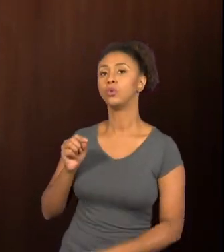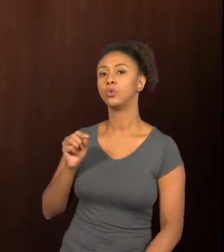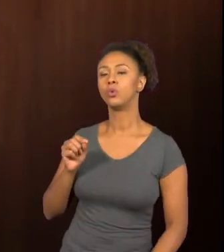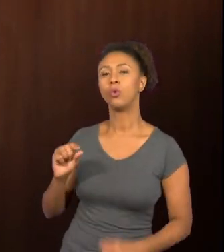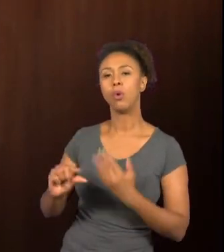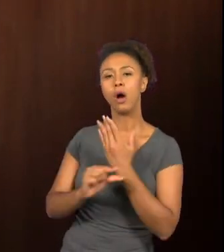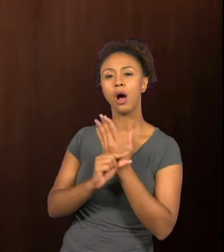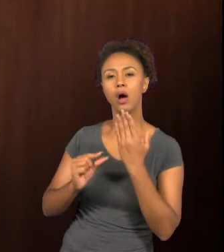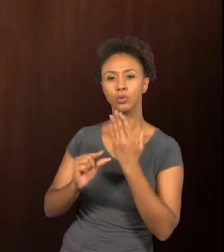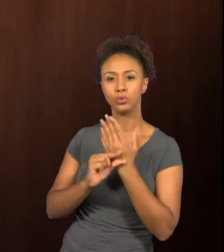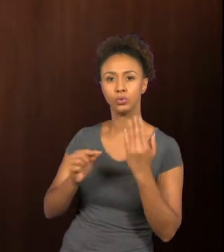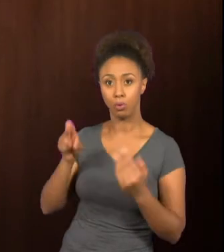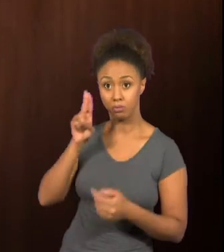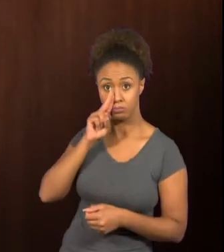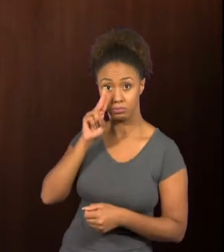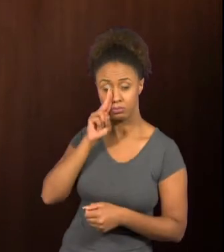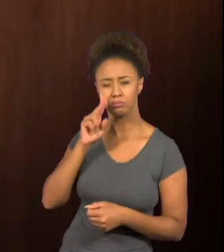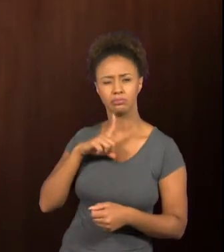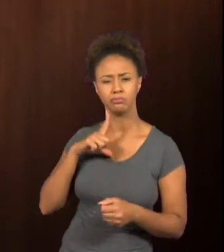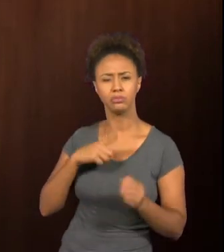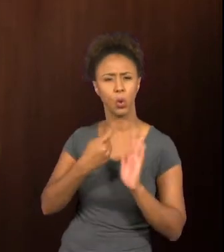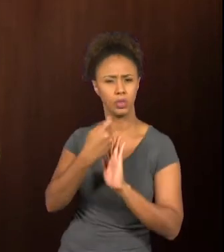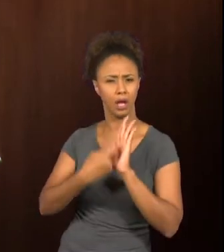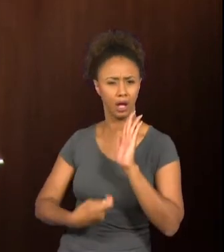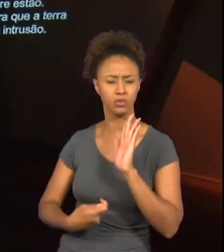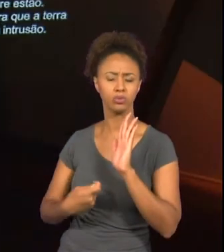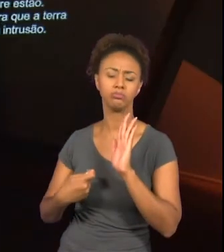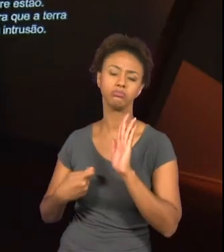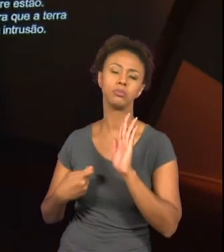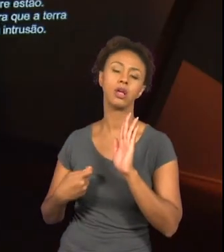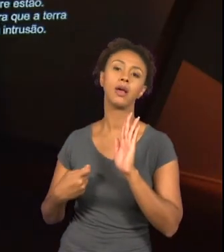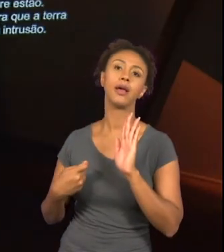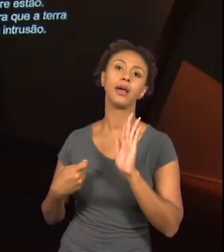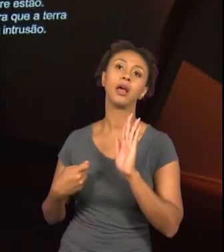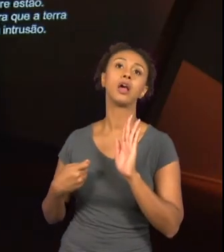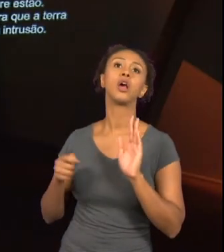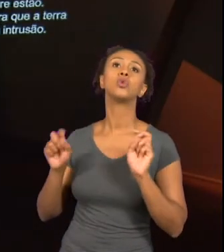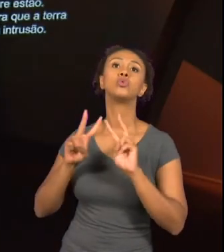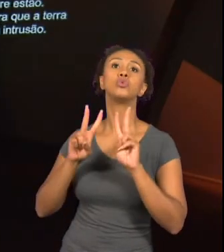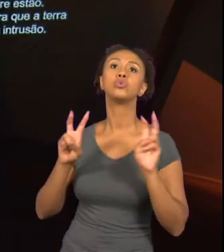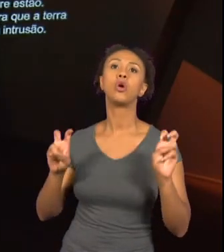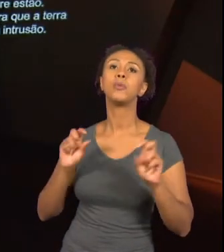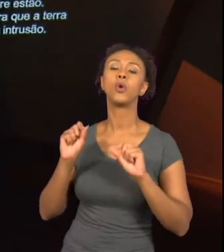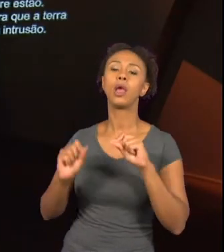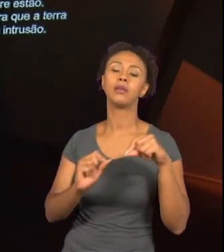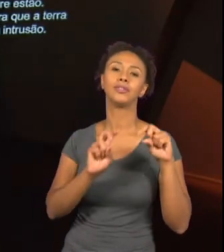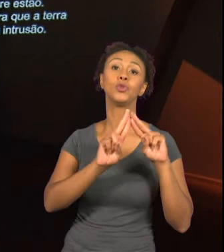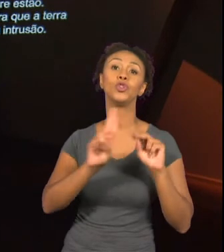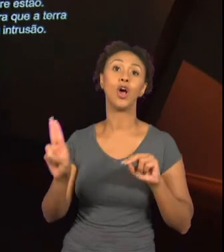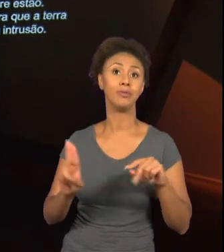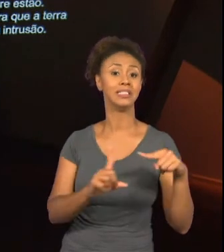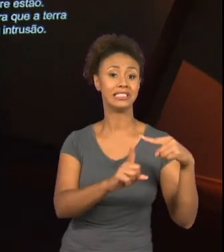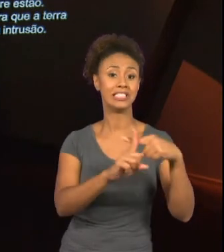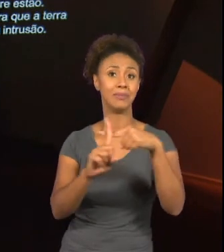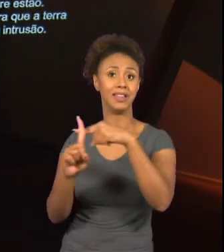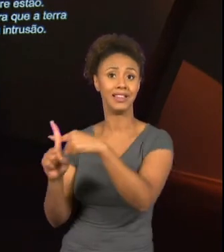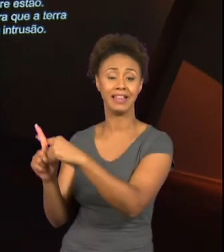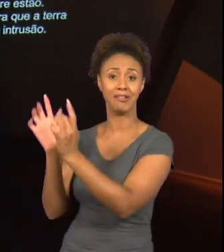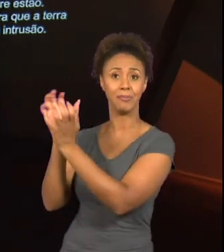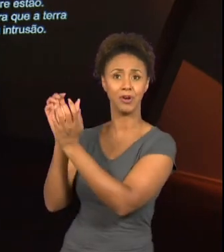ESSE AQUI, ENTÃO, É UM DELES É O CEMITÉRIO PERNAMBUCANO, DE NOSSA SENHORA DA LUZ, TAMBÉM É UMA REGIÃO CANAVIEIRA. EM OUTROS POEMAS, ELE VAI